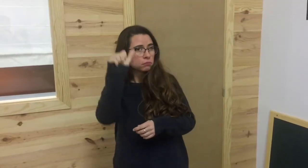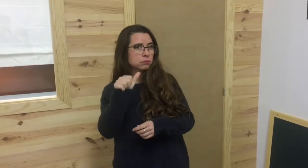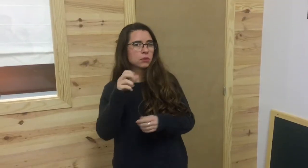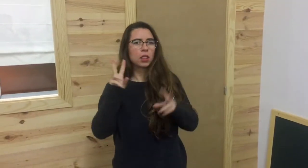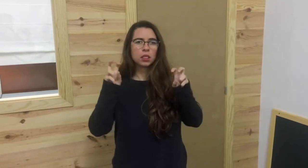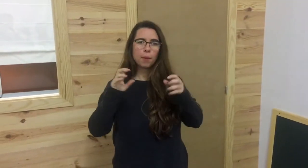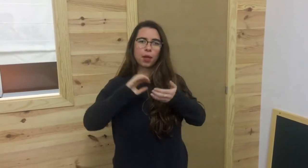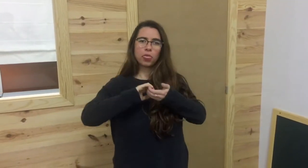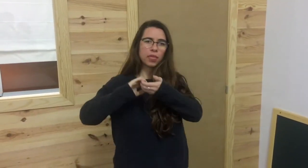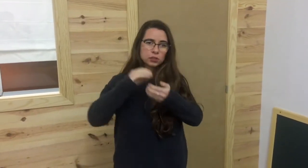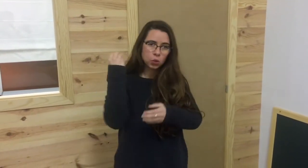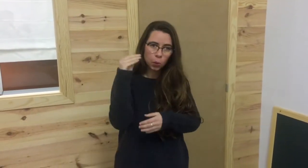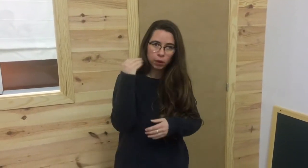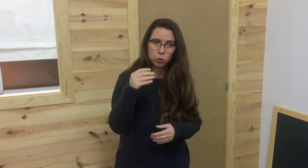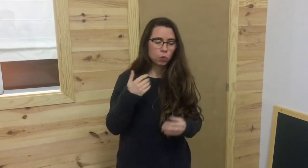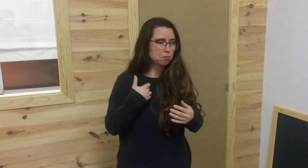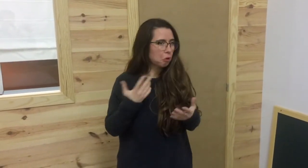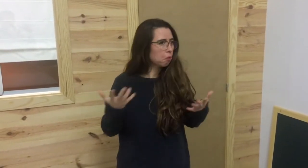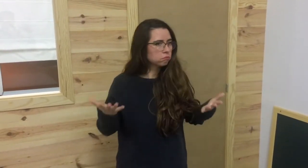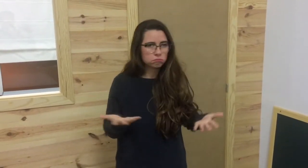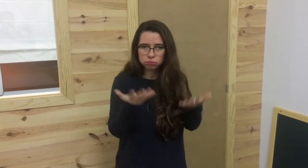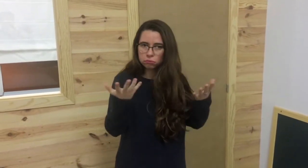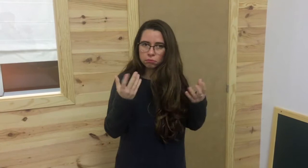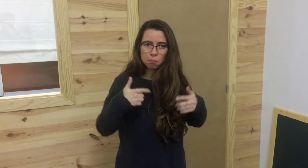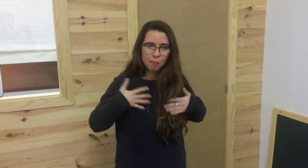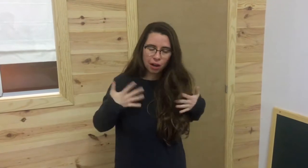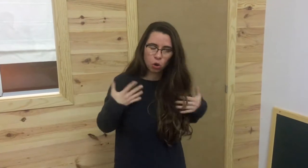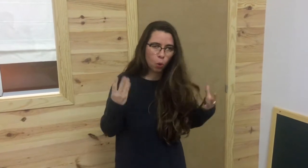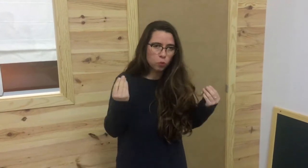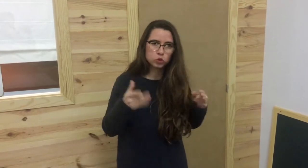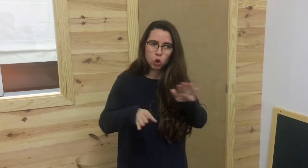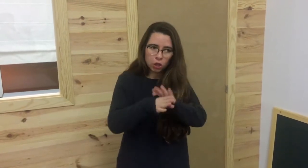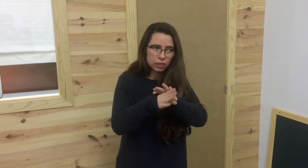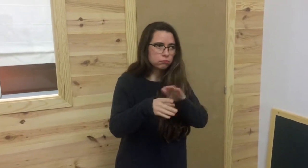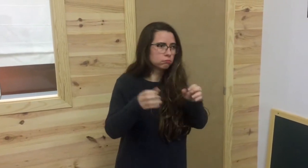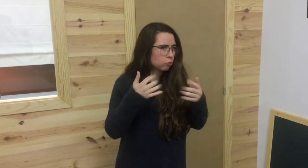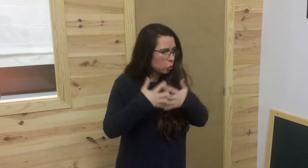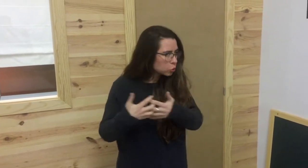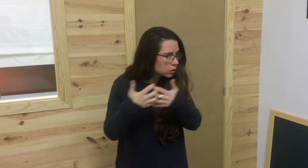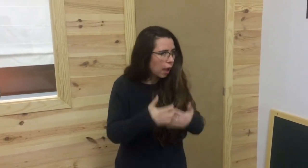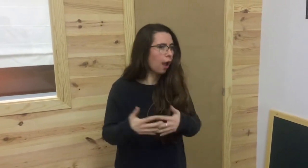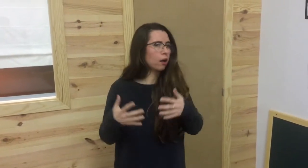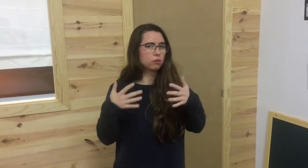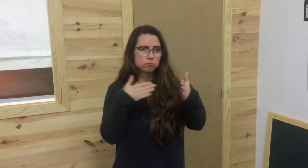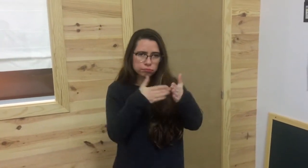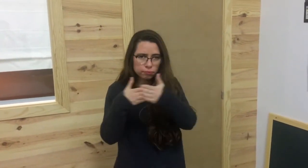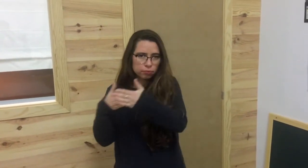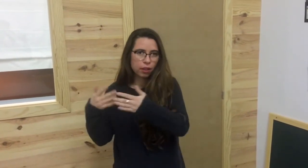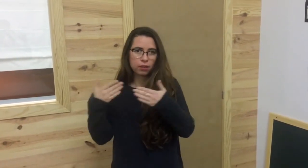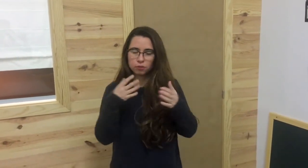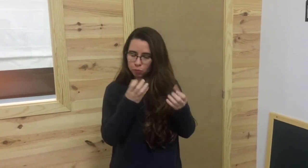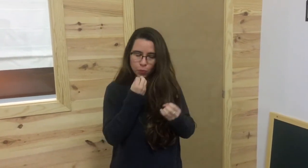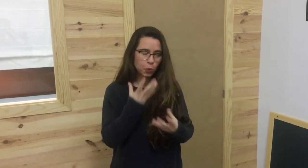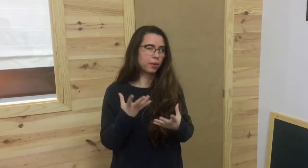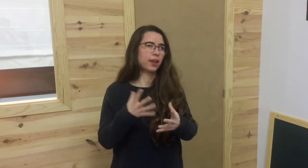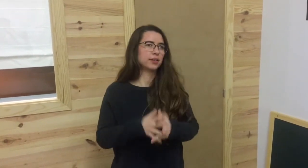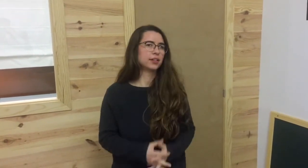Durante la charla he podido aprender mucho sobre la CJS-CNSE y apoyo su lucha reivindicativa.